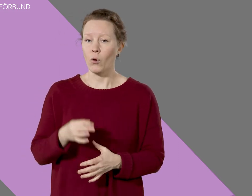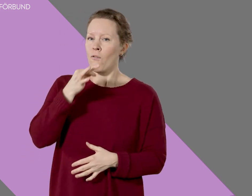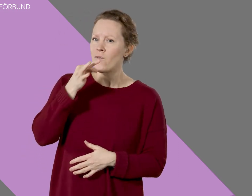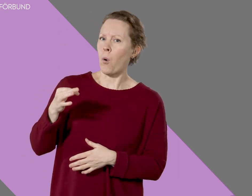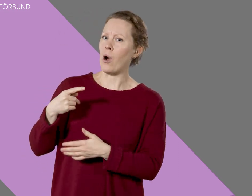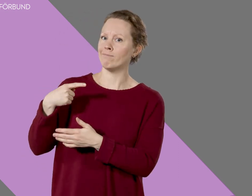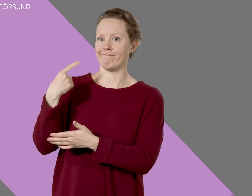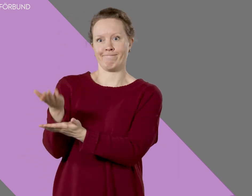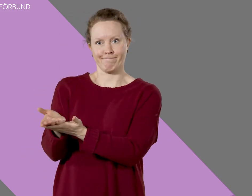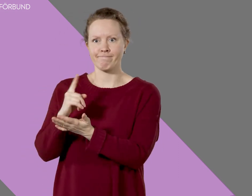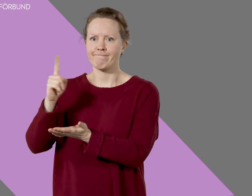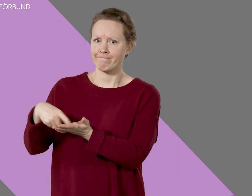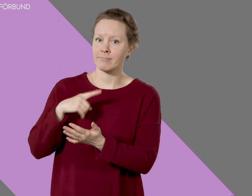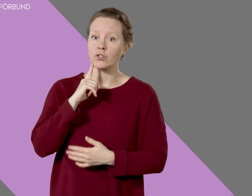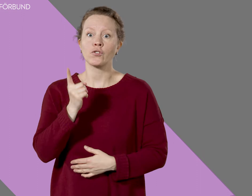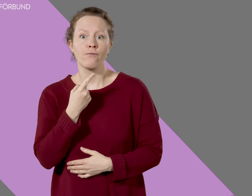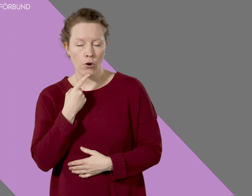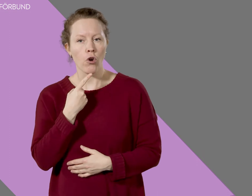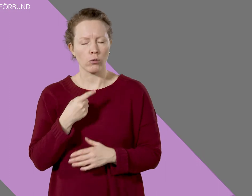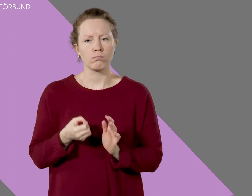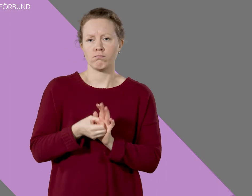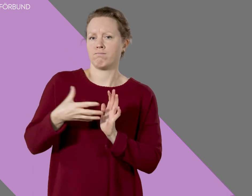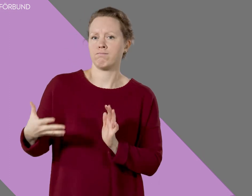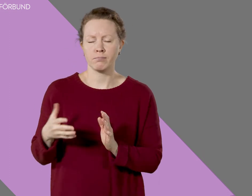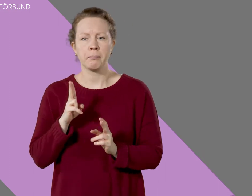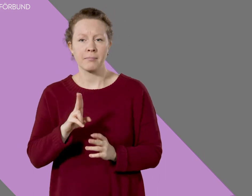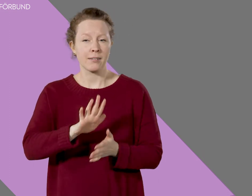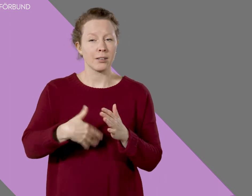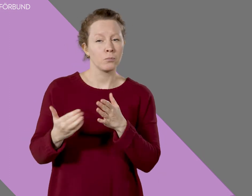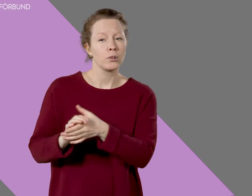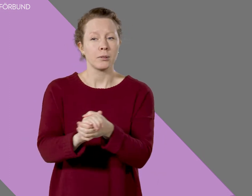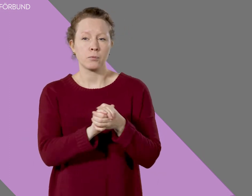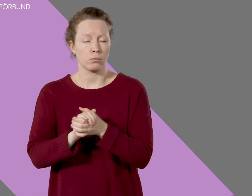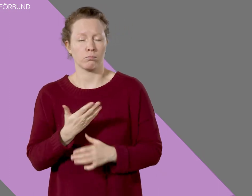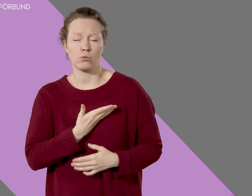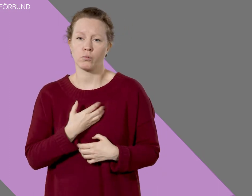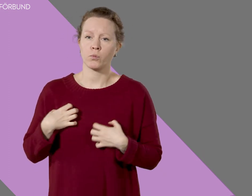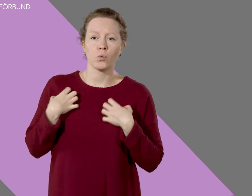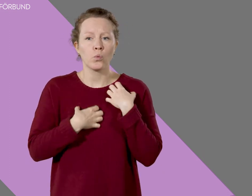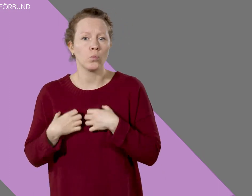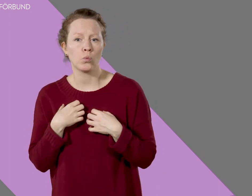Bakgrunden till spörsmålet är att teckenspråksgemenskapen är mycket orolig -